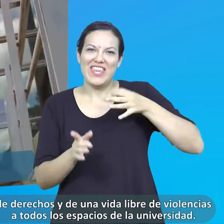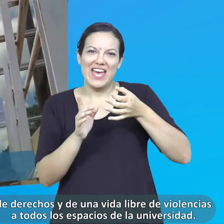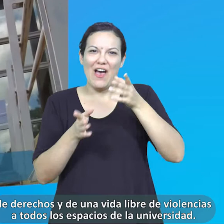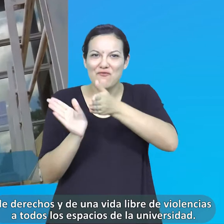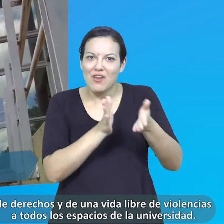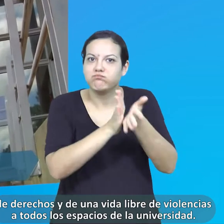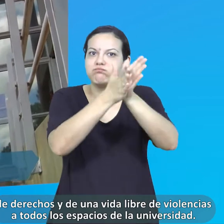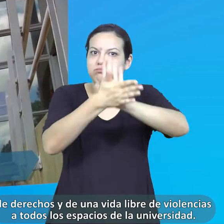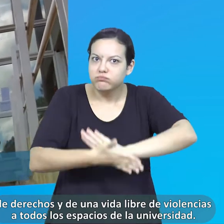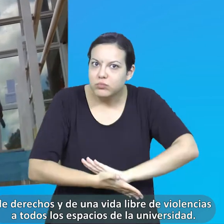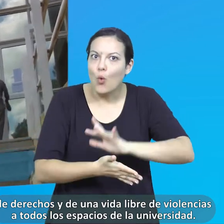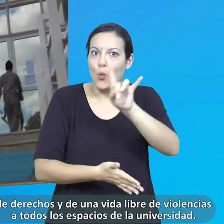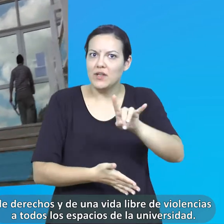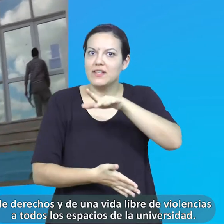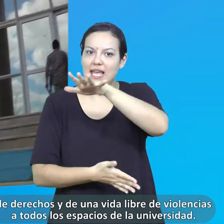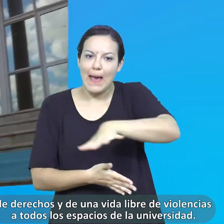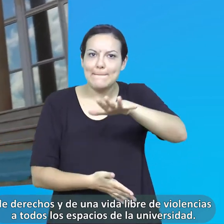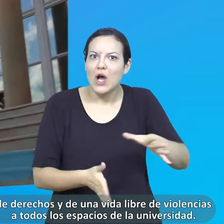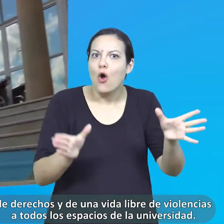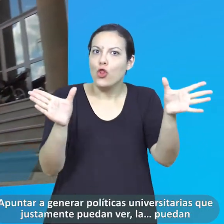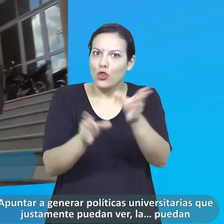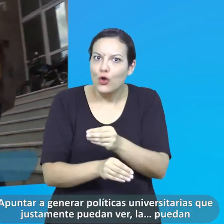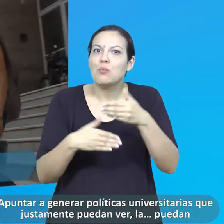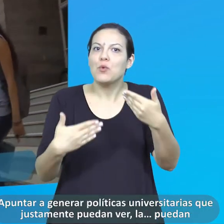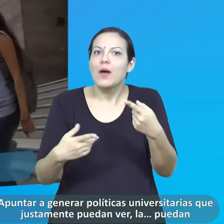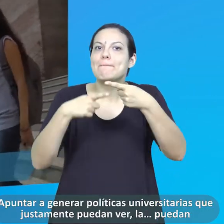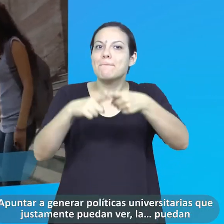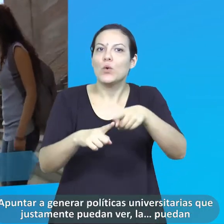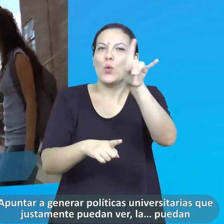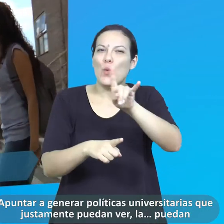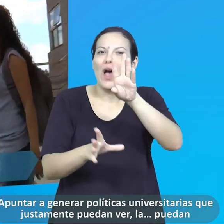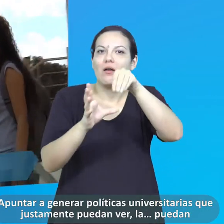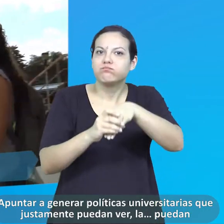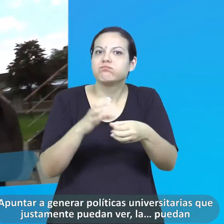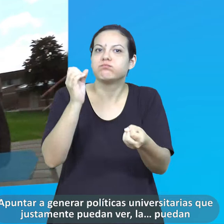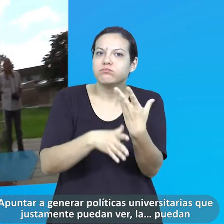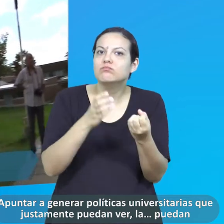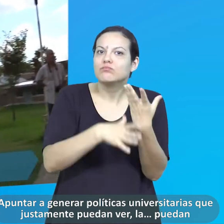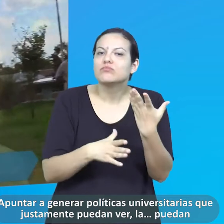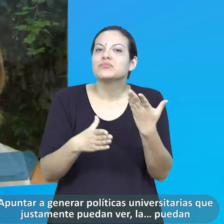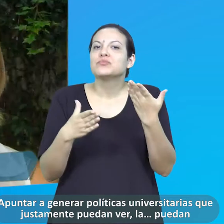los espacios de la Universidad, apuntar a generar políticas universitarias que justamente